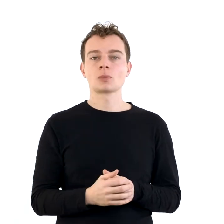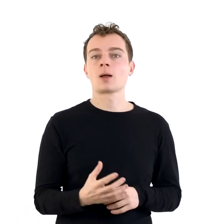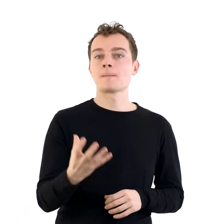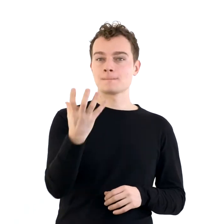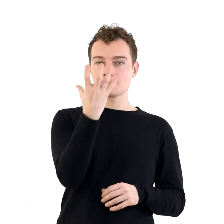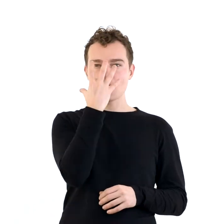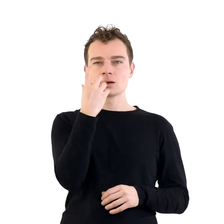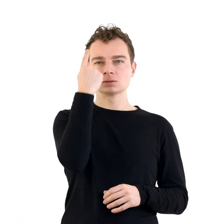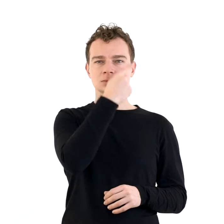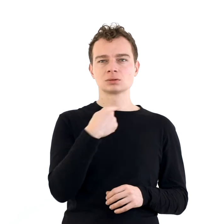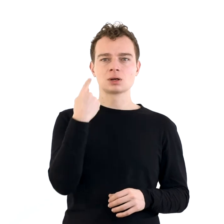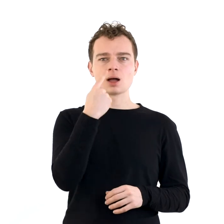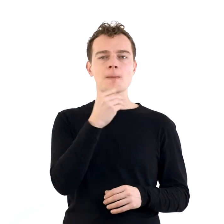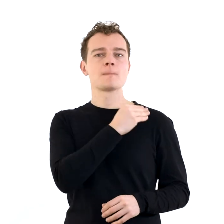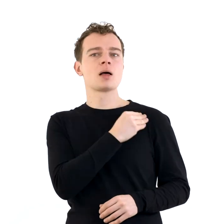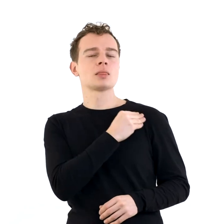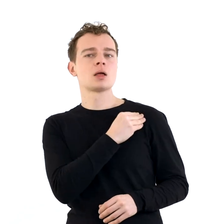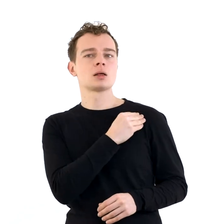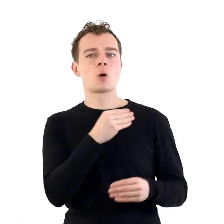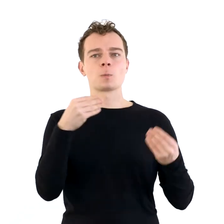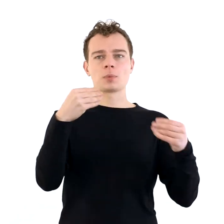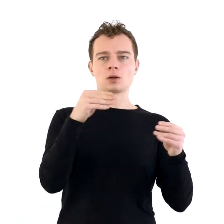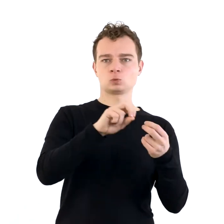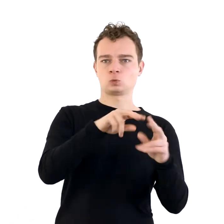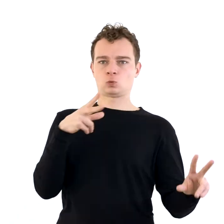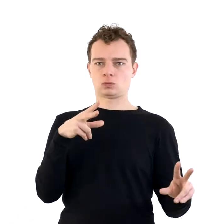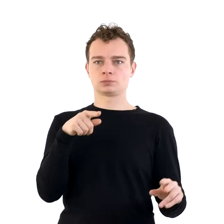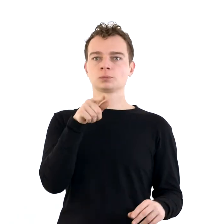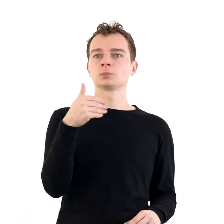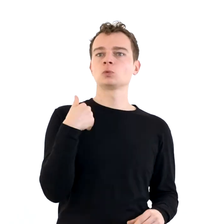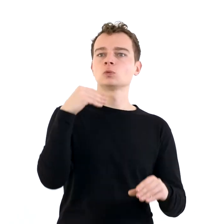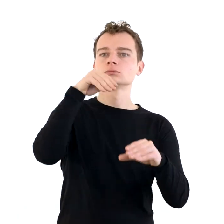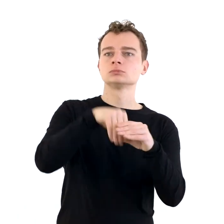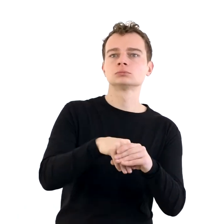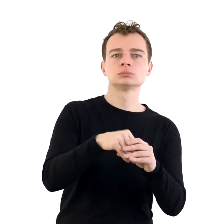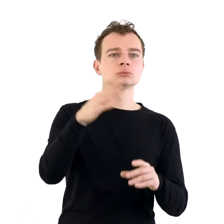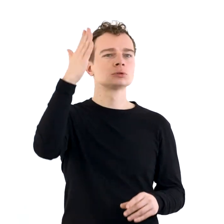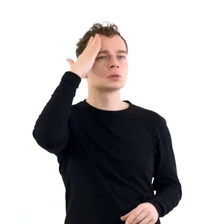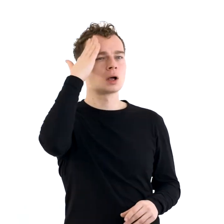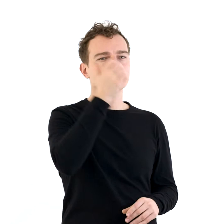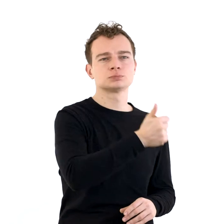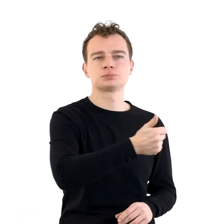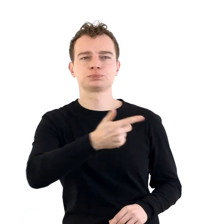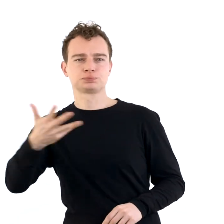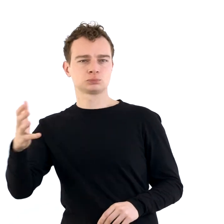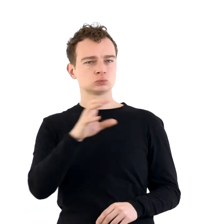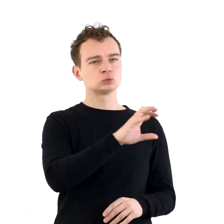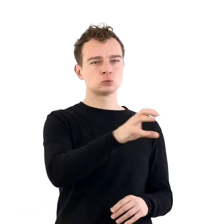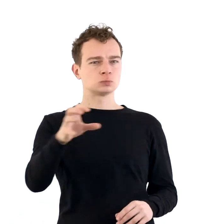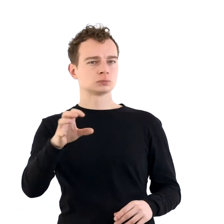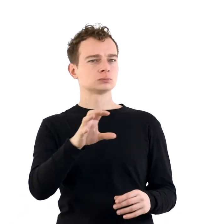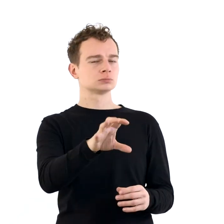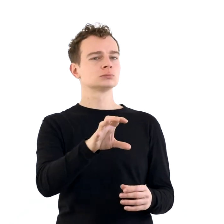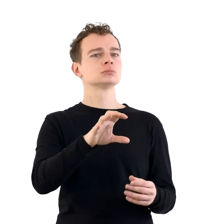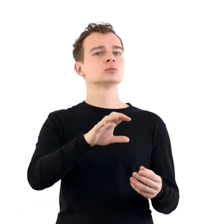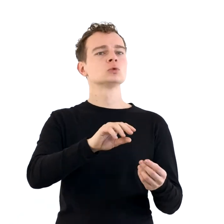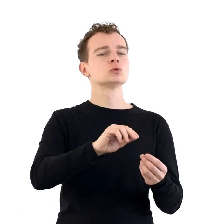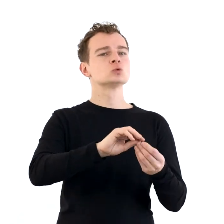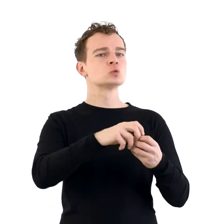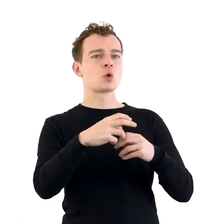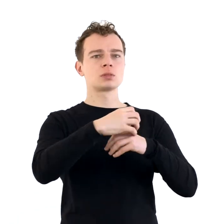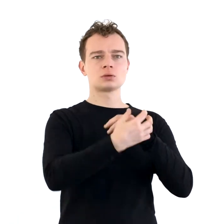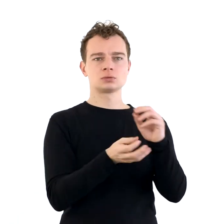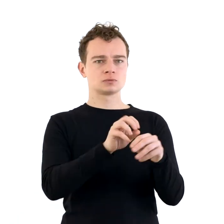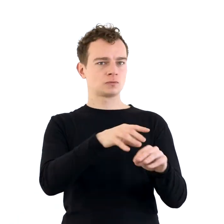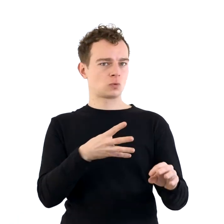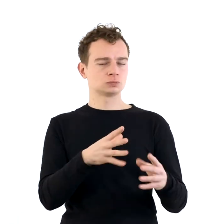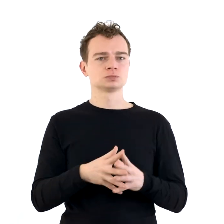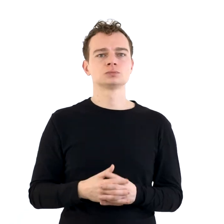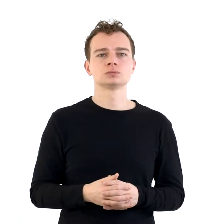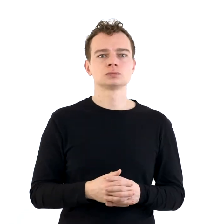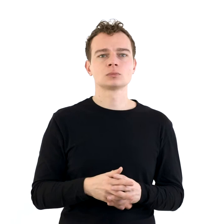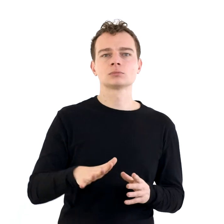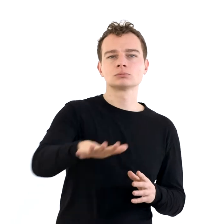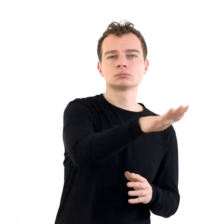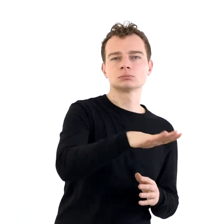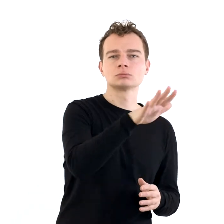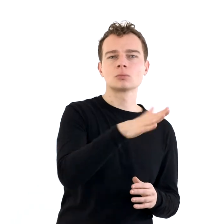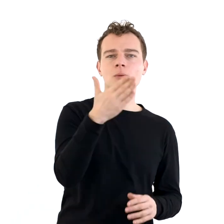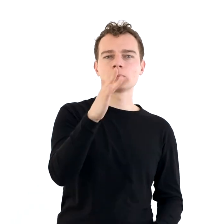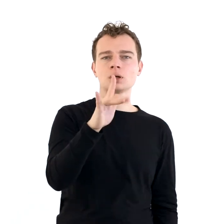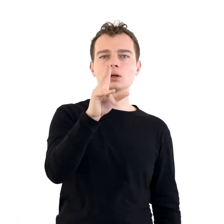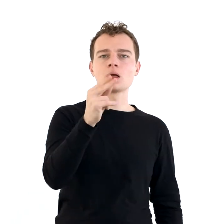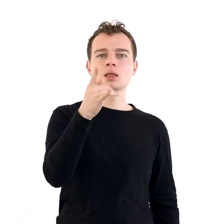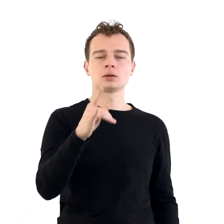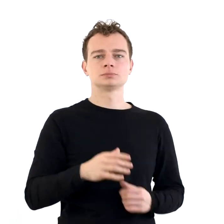Maska ta, wykonana ze złotej blachy, jest jednym z bardziej znanych przykładów złotnictwa mykeńskiego,